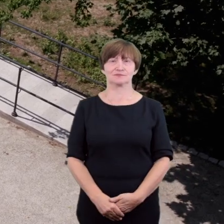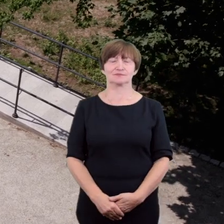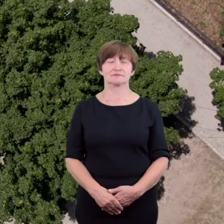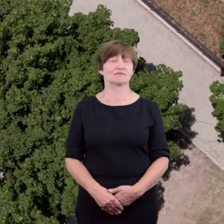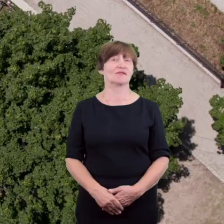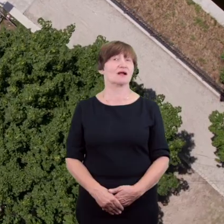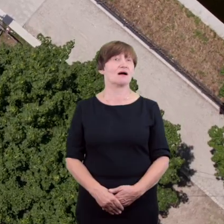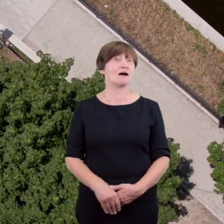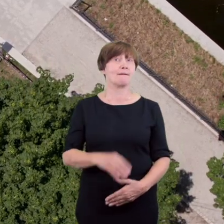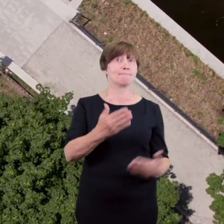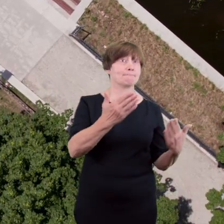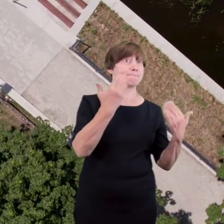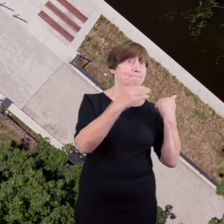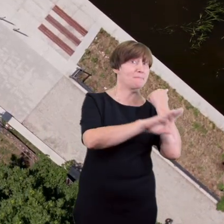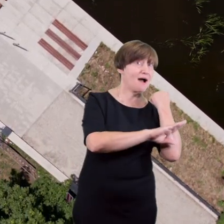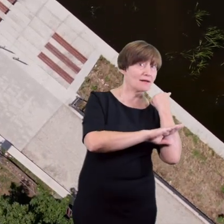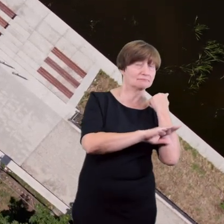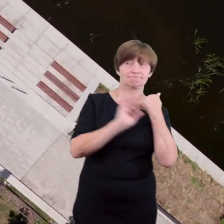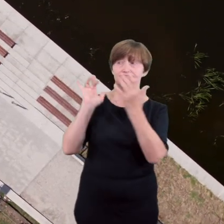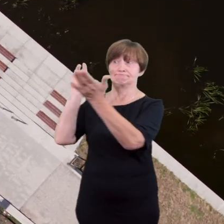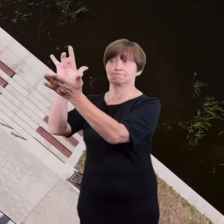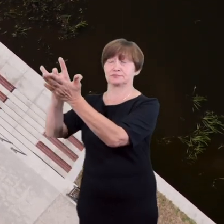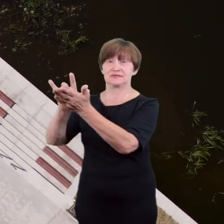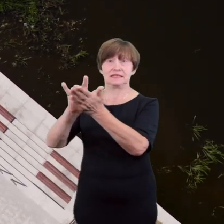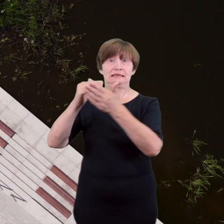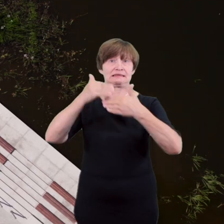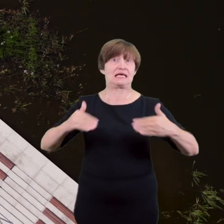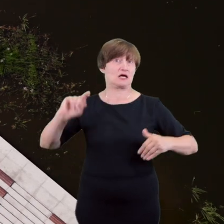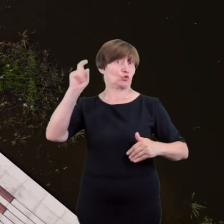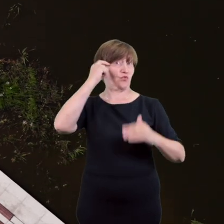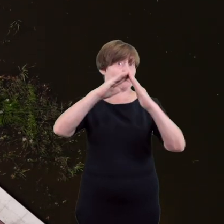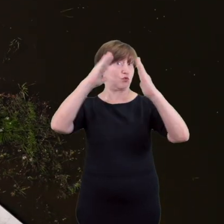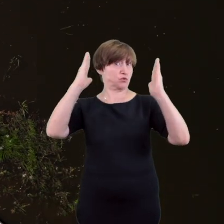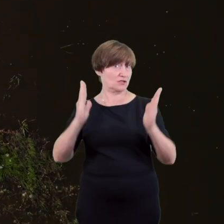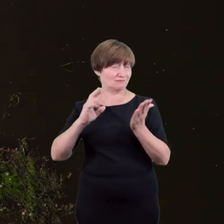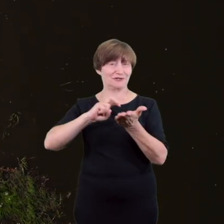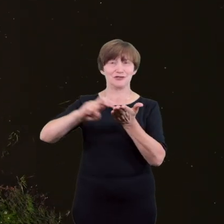do głównego gmachu teatru dostaniemy się z parku historycznym mostem teatralnym